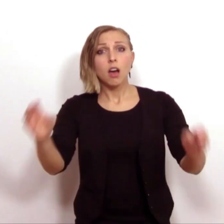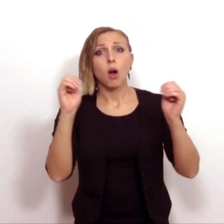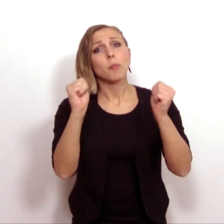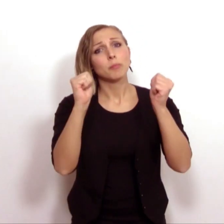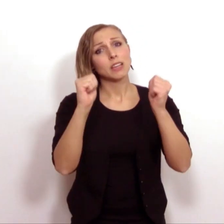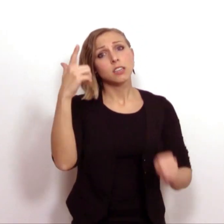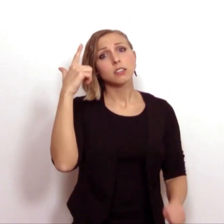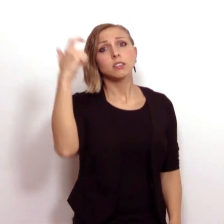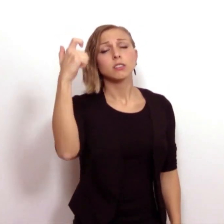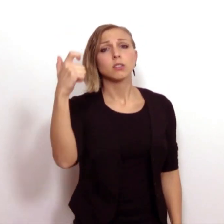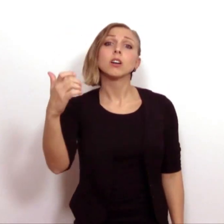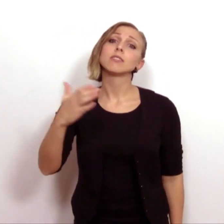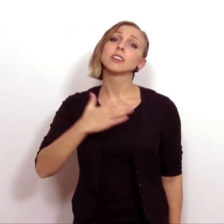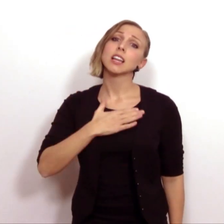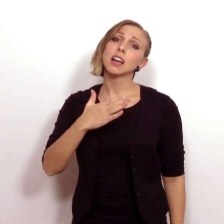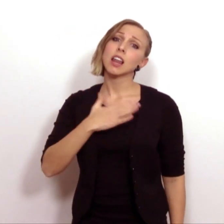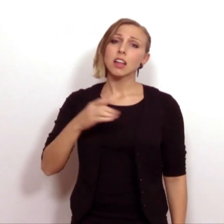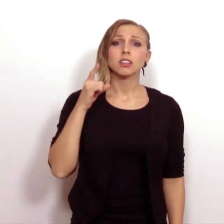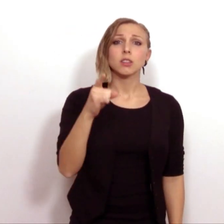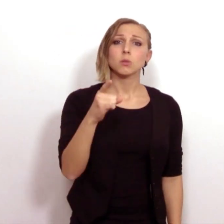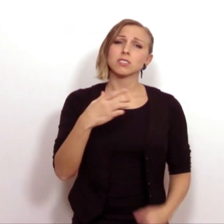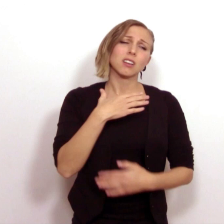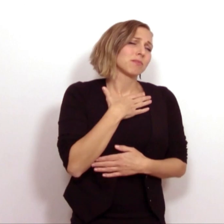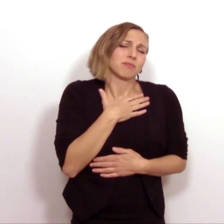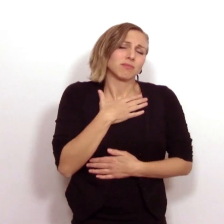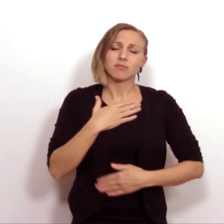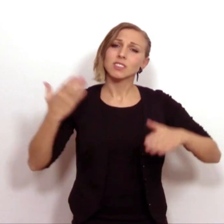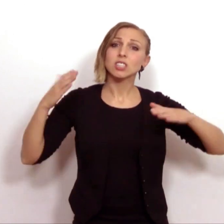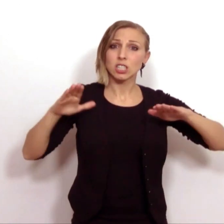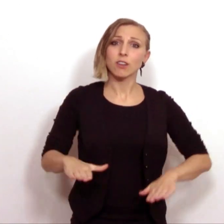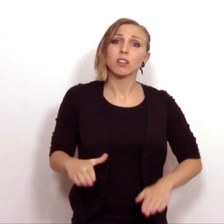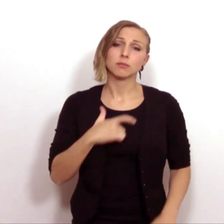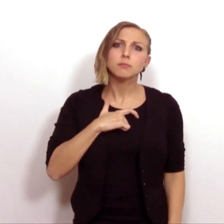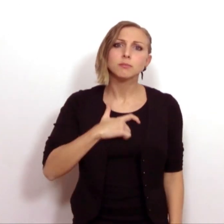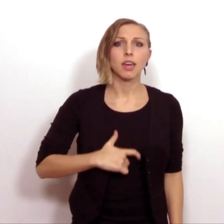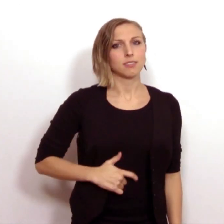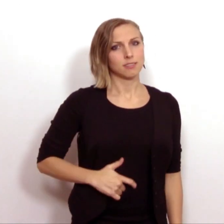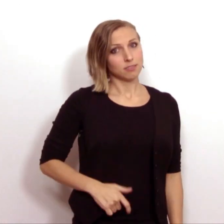Hoppas, tror och vill att du ska hålla fast vid mig.